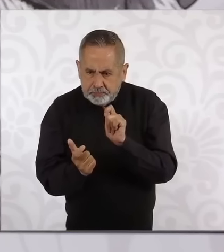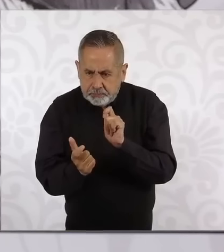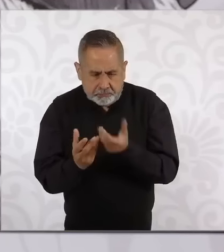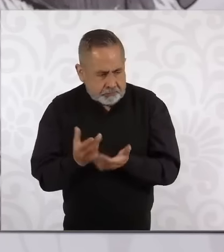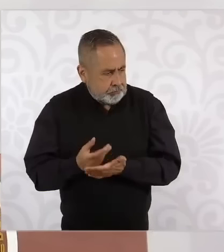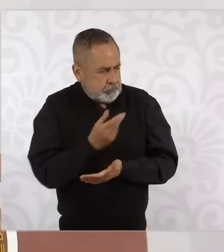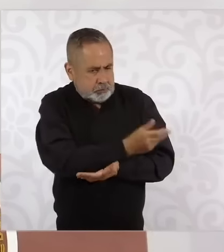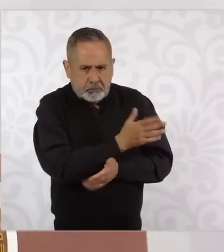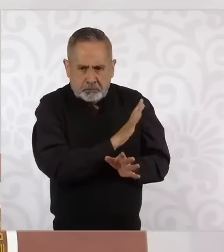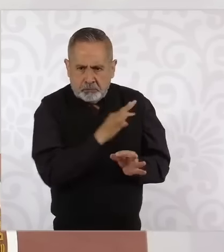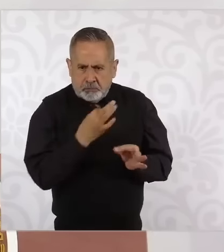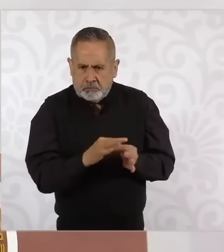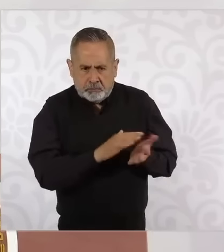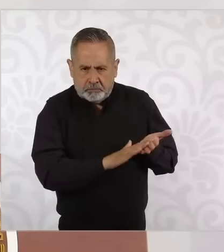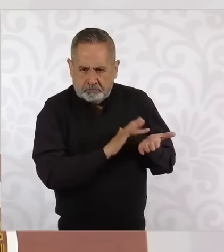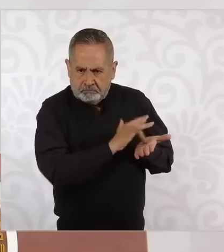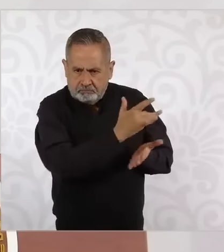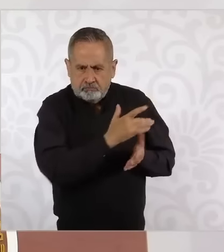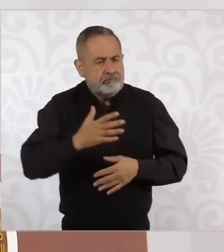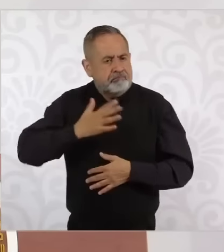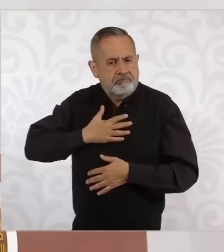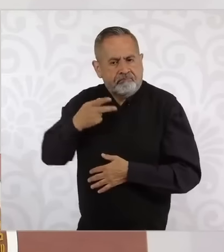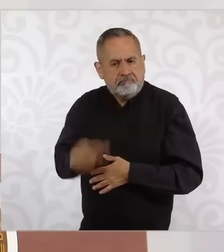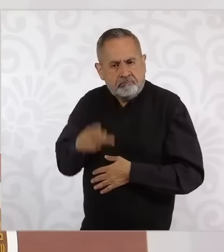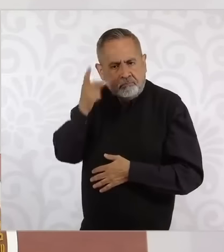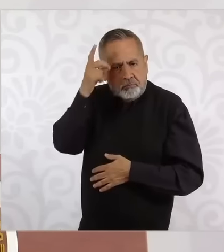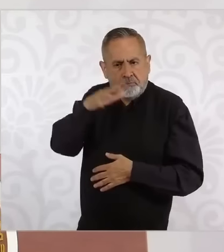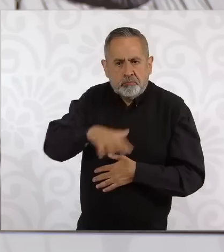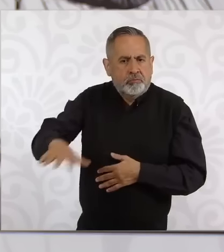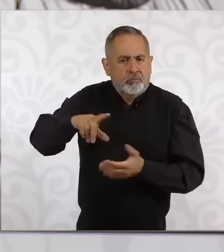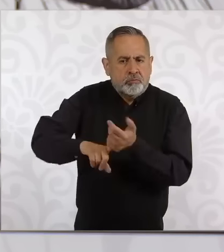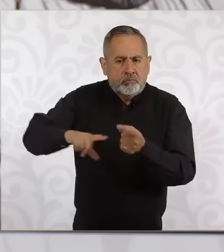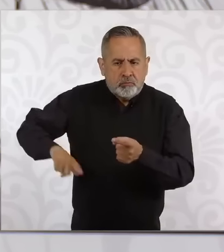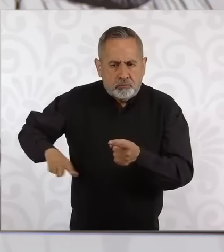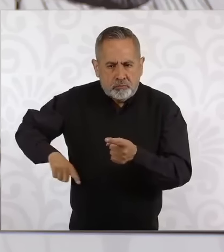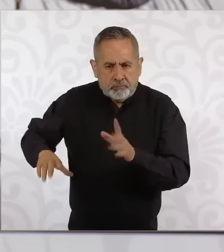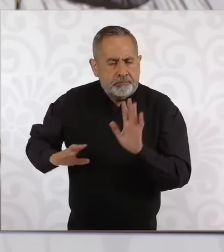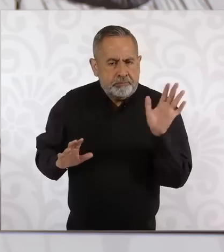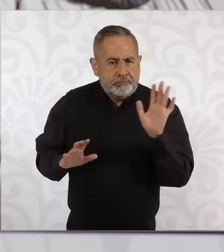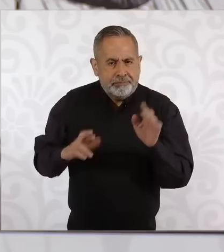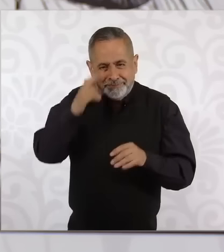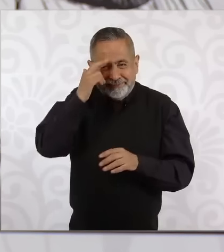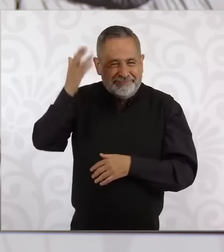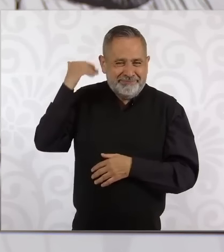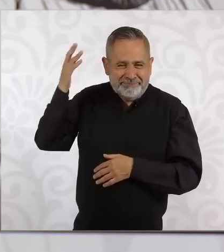Eso da mucha fortaleza y además no se presta a los rescates carreteros que hubo en su momento